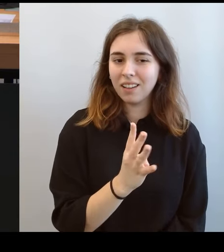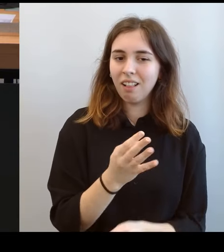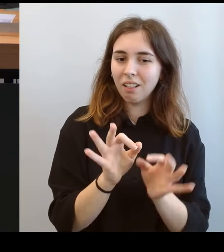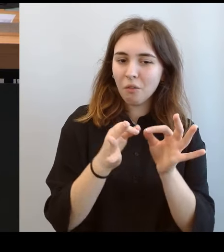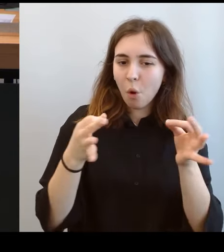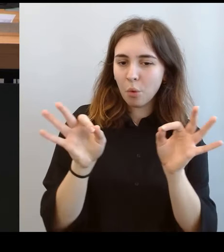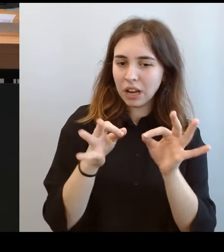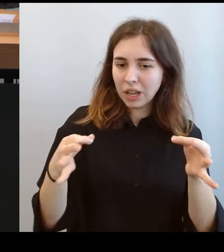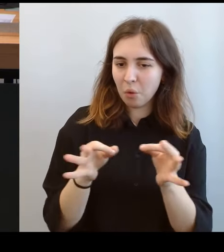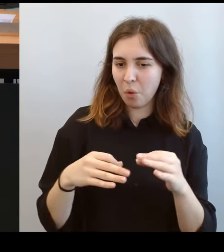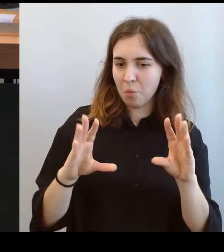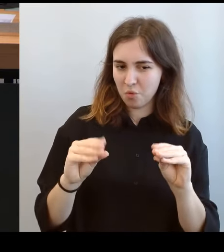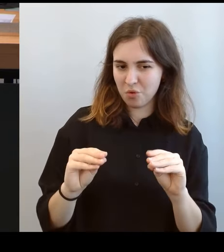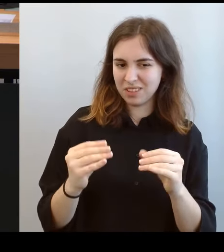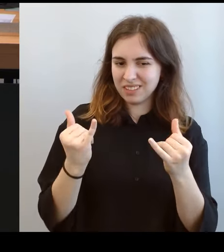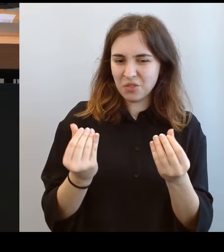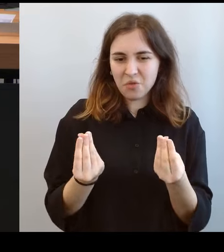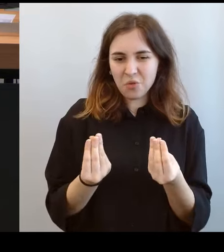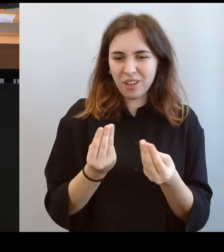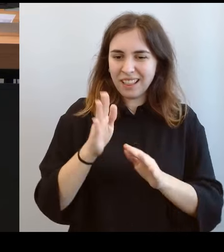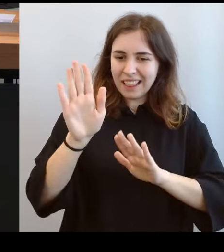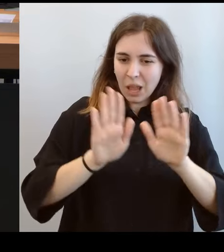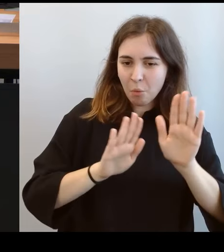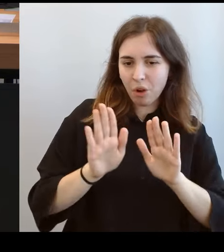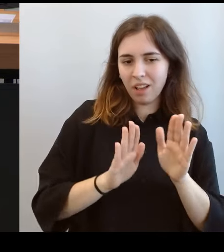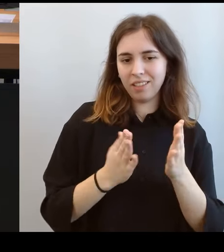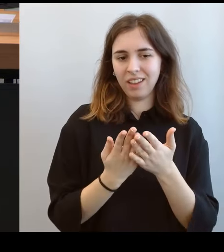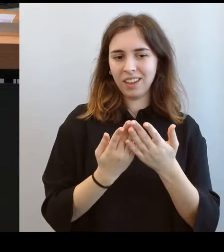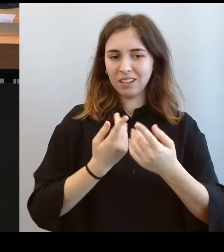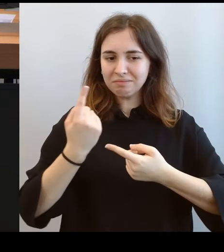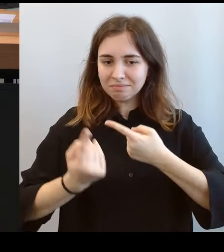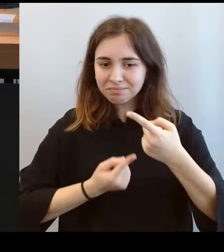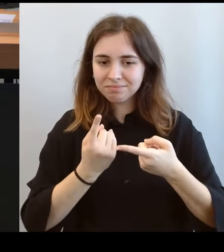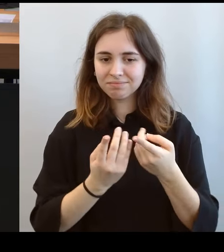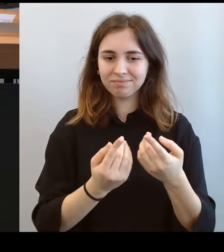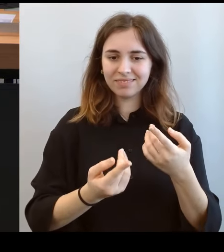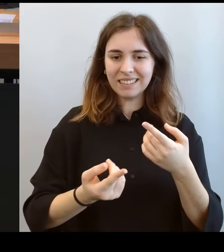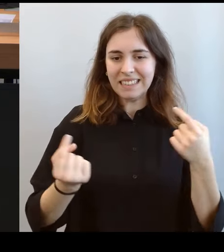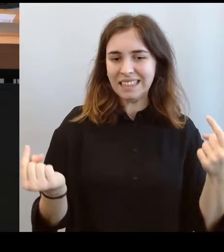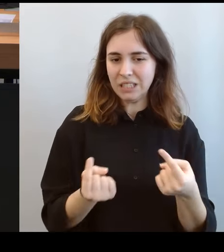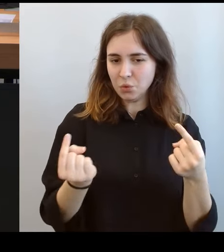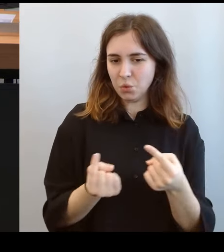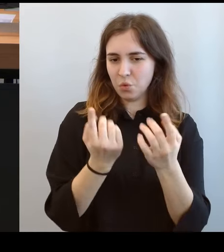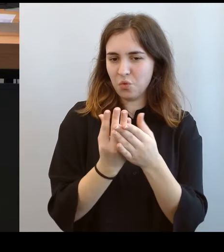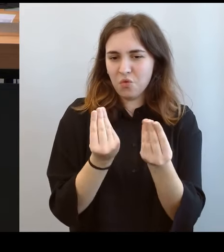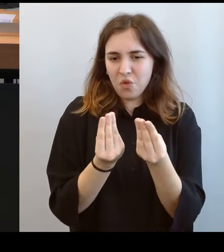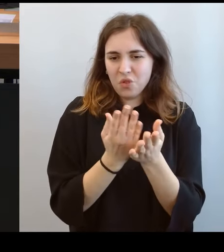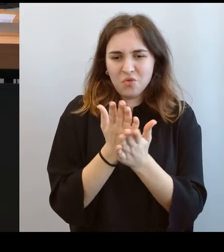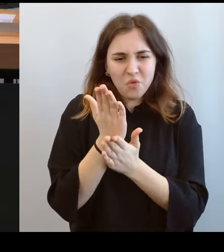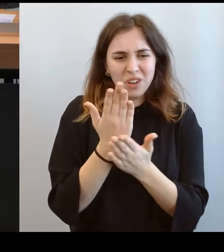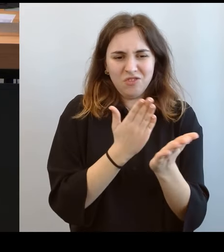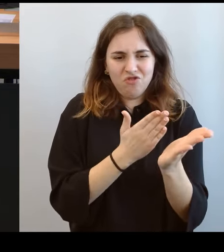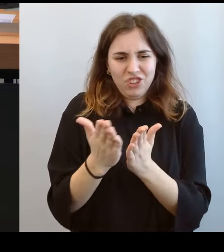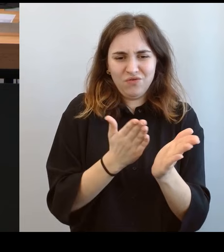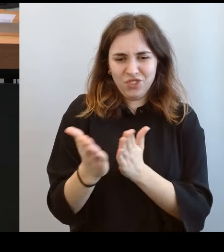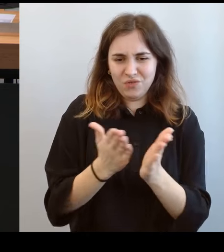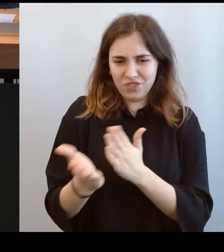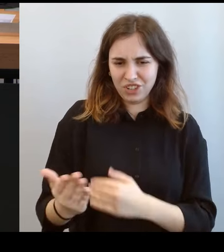jeweiligen bis zur jeweiligen Zulässigkeitsgrenze durchzuprobieren, der muss sich doch nicht wundern, wenn er in